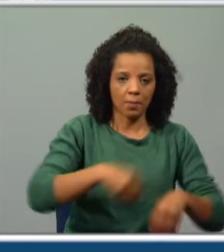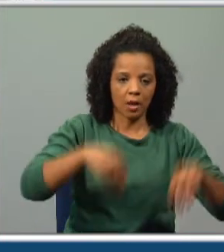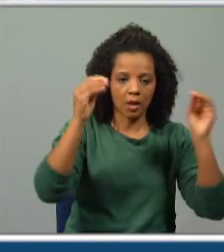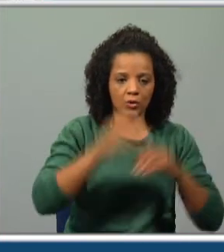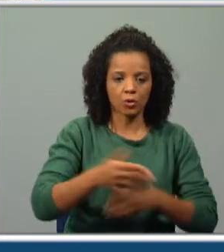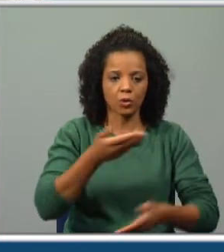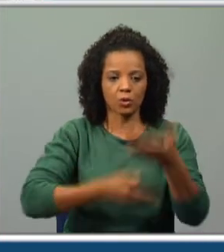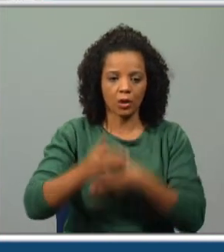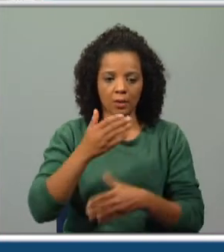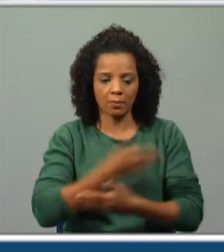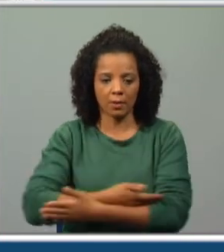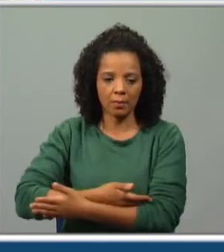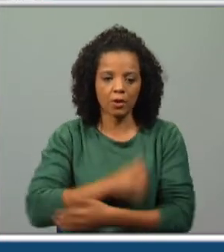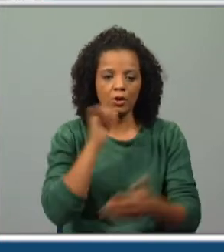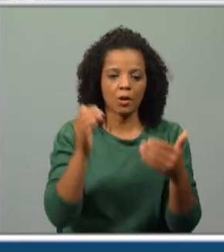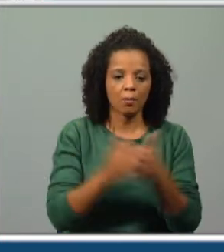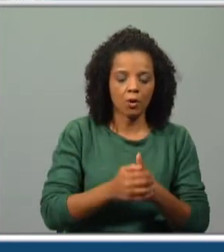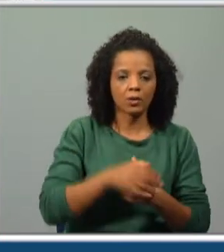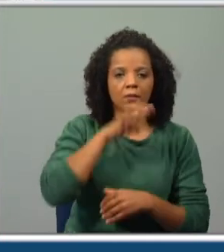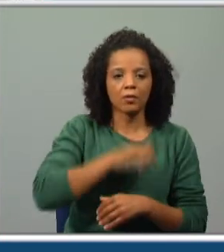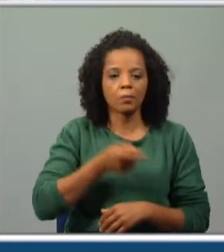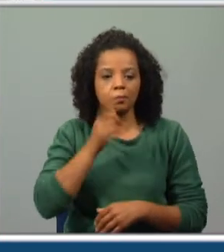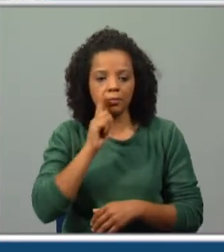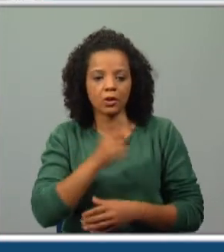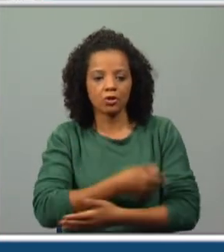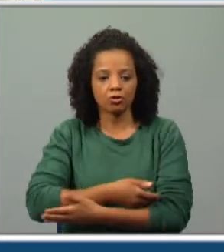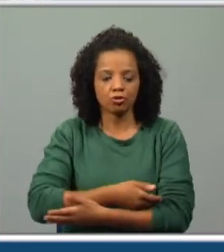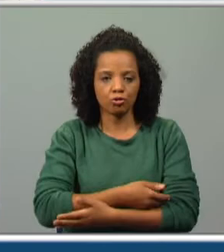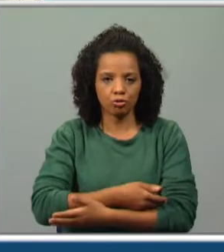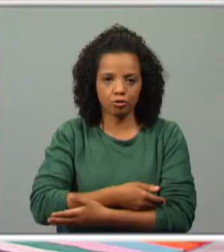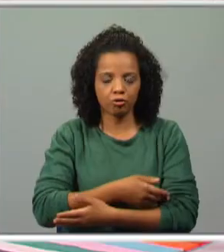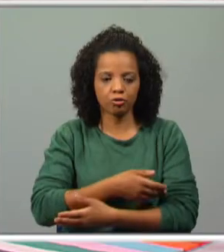bebês a morte do bastardo e do escravozinho tudo isto ocorreu de noite 嬰兒的混蛋之死和小奴隸 這一切都發生在晚上